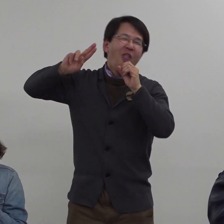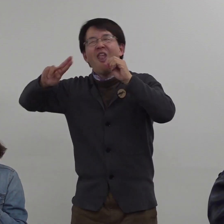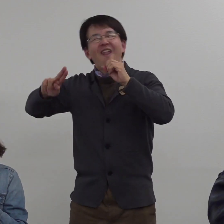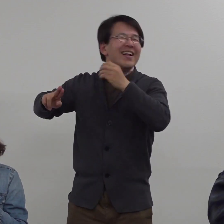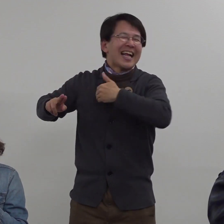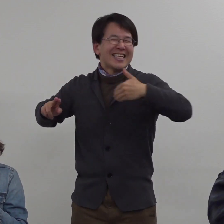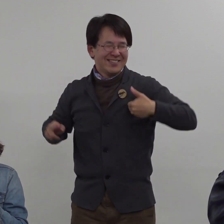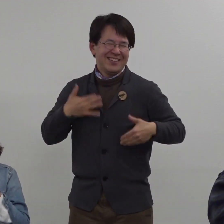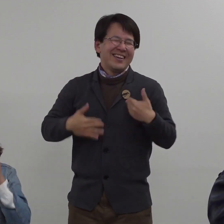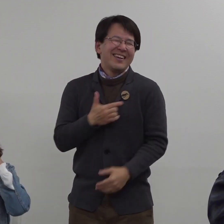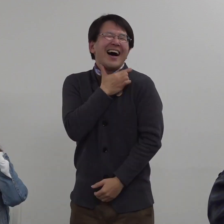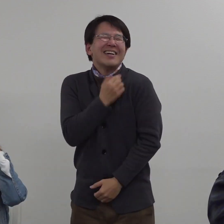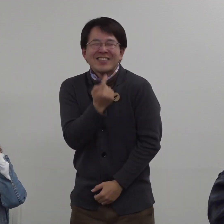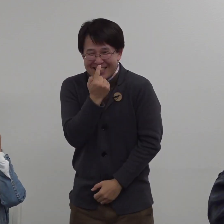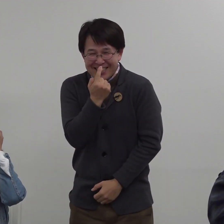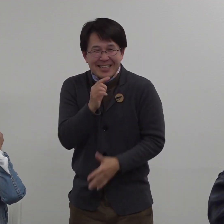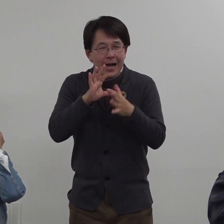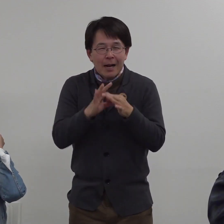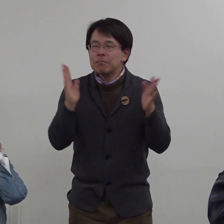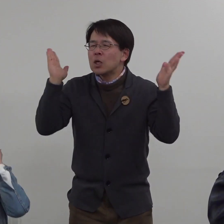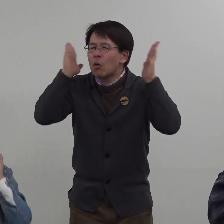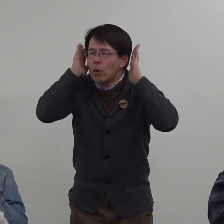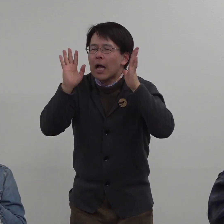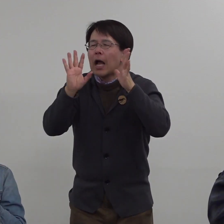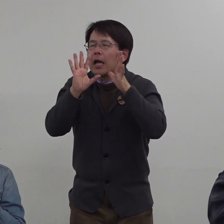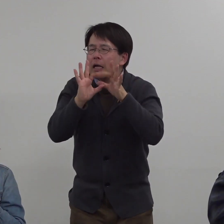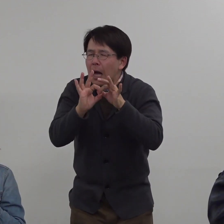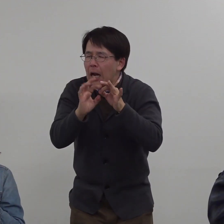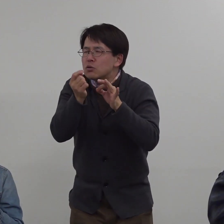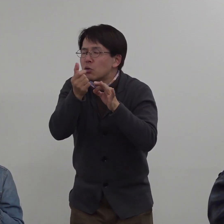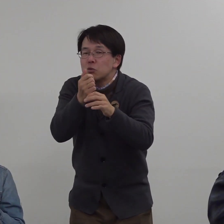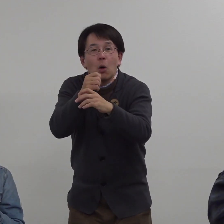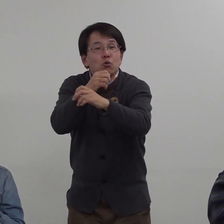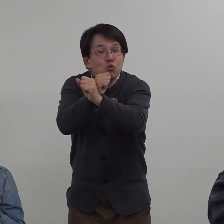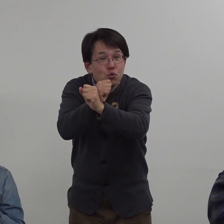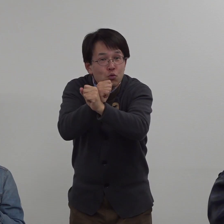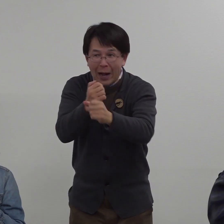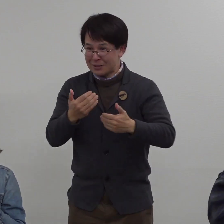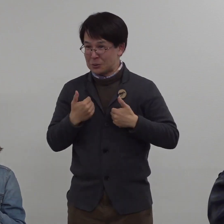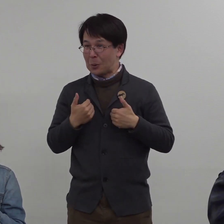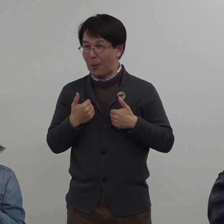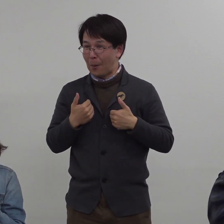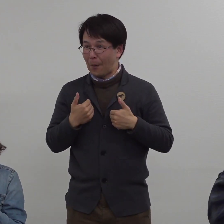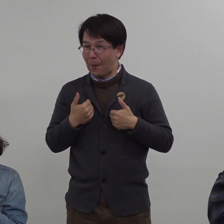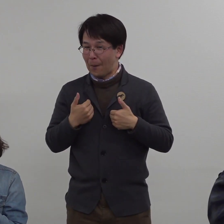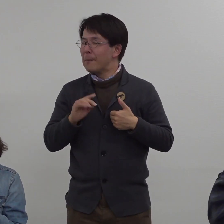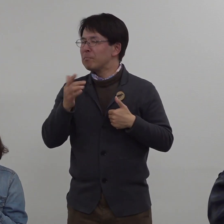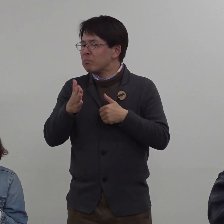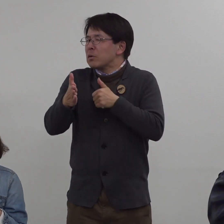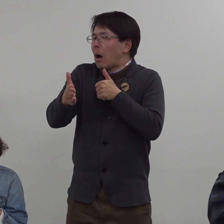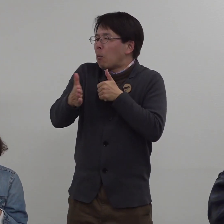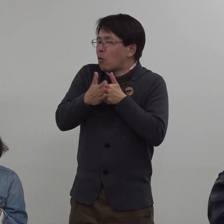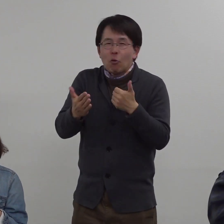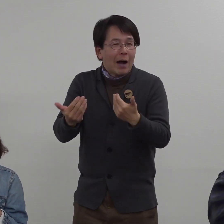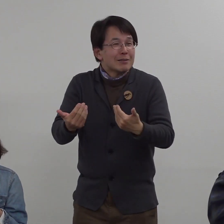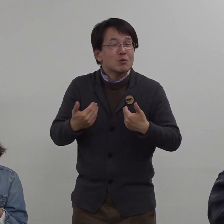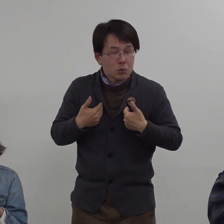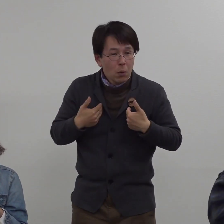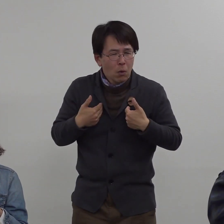なので聞こえないからちょっと工夫は必要だったり サポートが必要だったりしますが